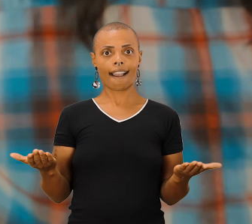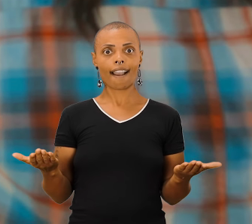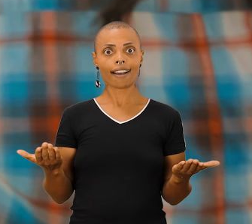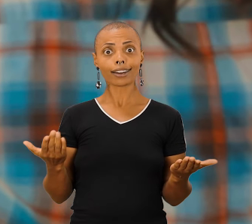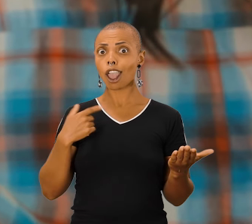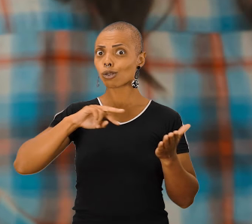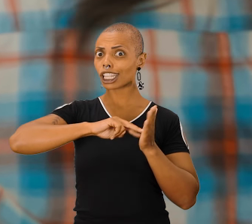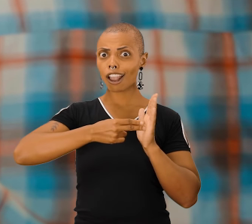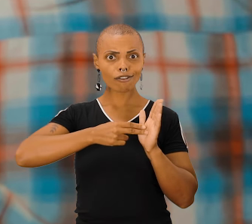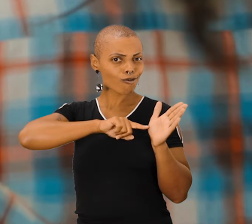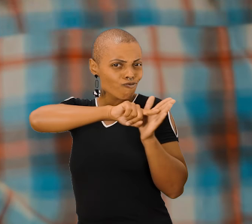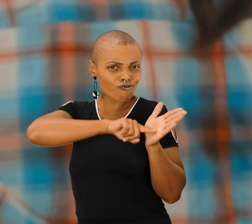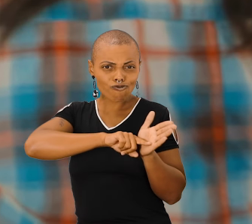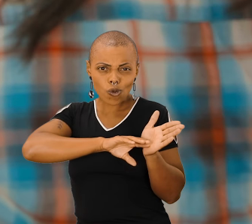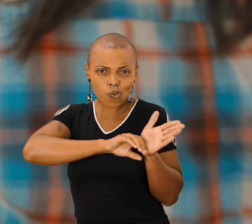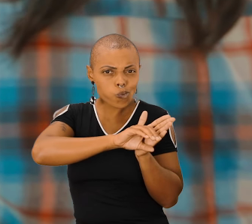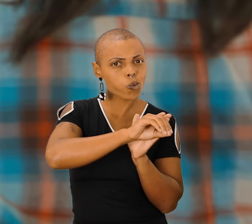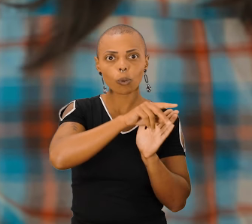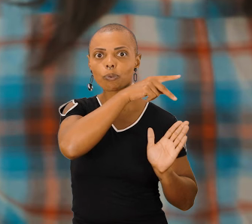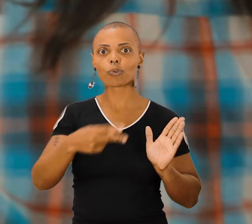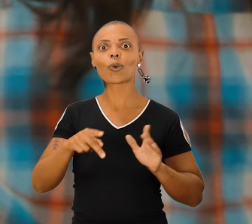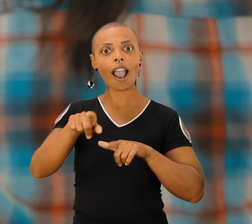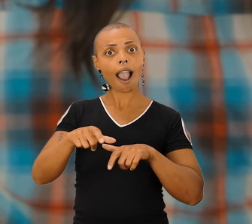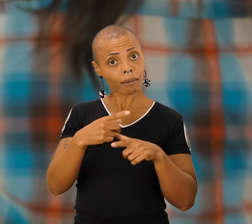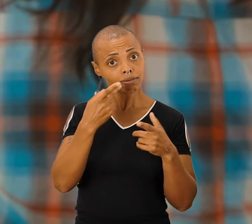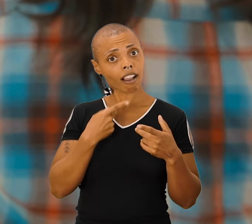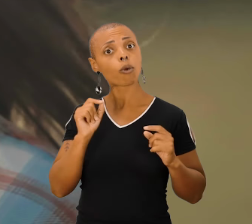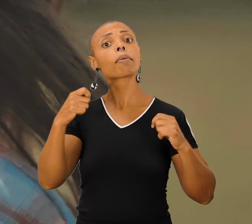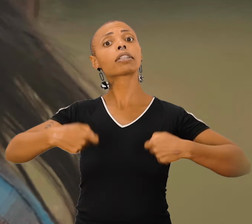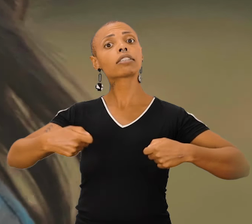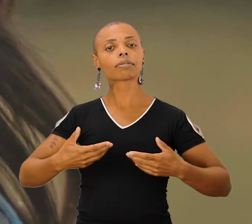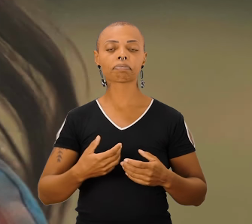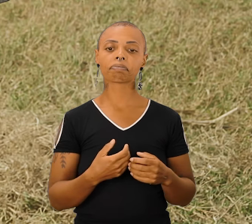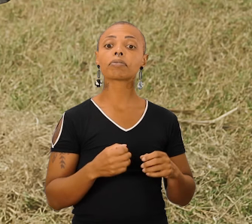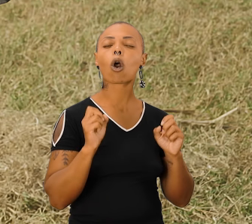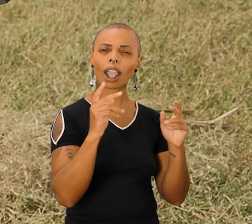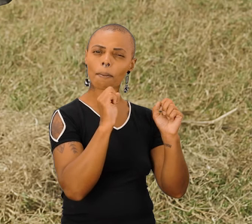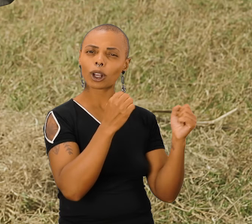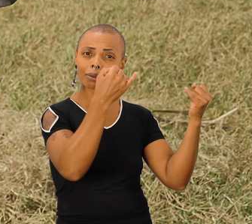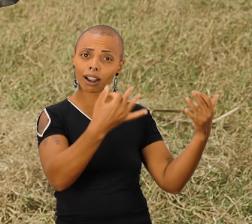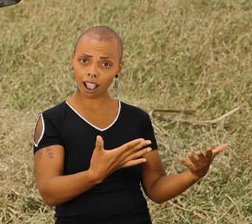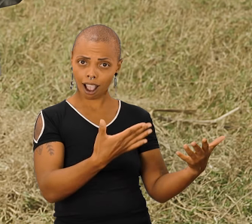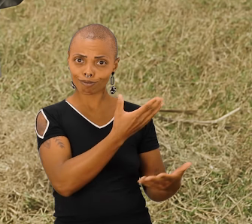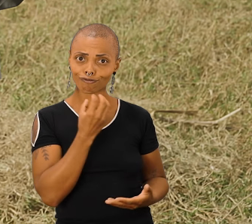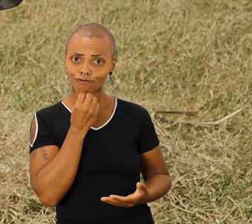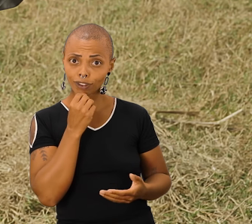Mas vai, manda aí, vai! O que vocês estão precisando, hein? [Dininha] Ai, que bom. Então, você pode explicar para o meu primo o quanto o Agronegócio é importante?